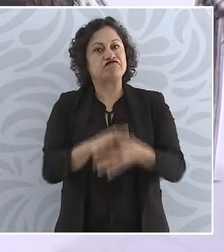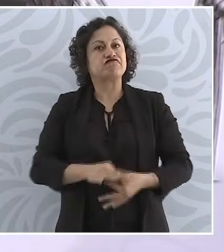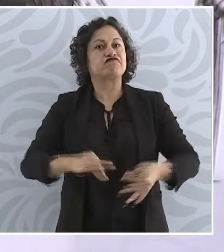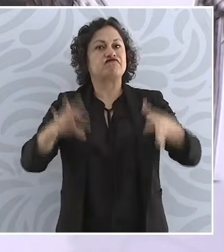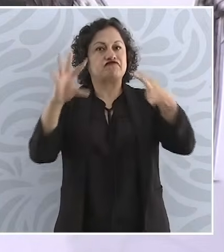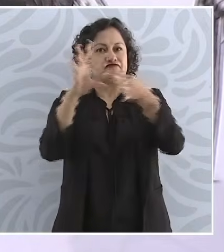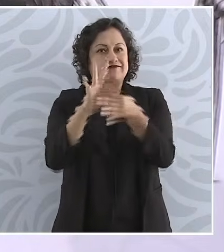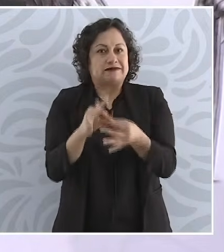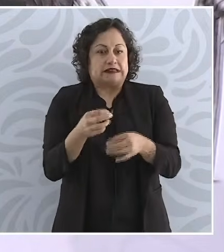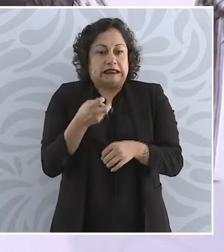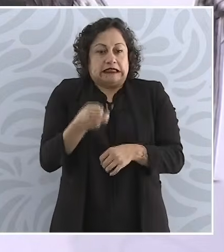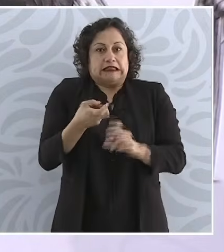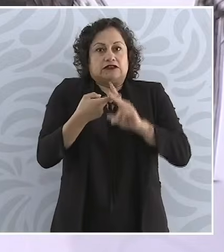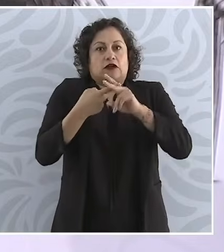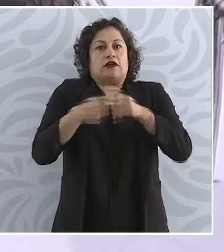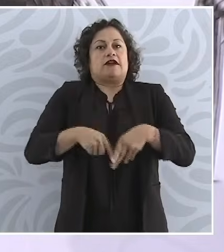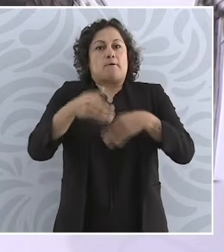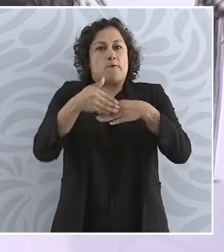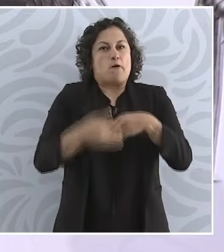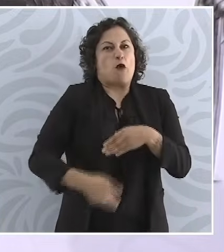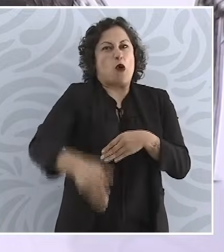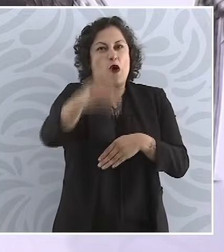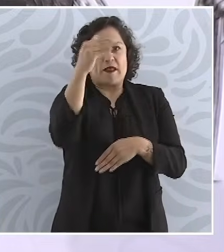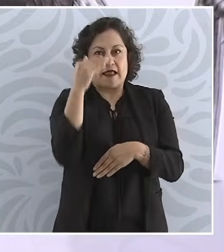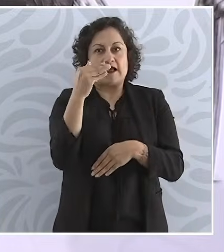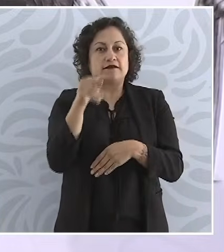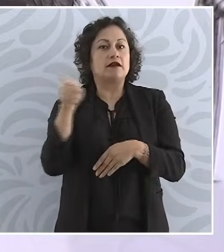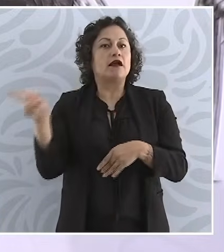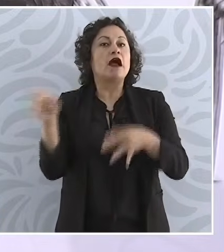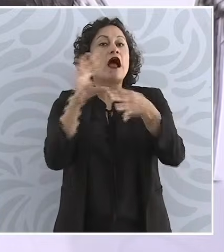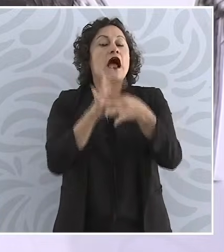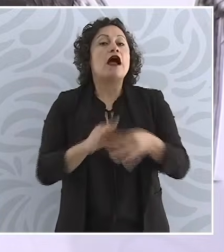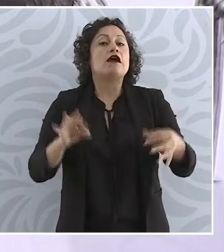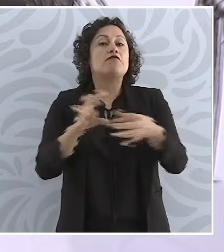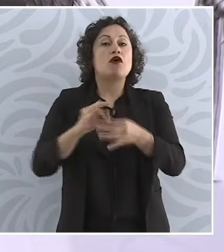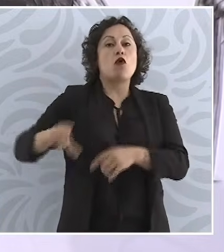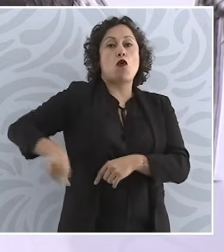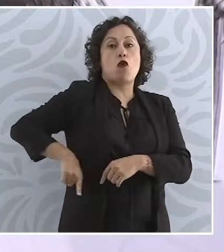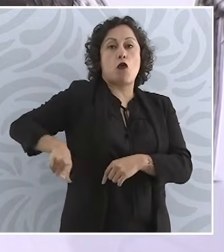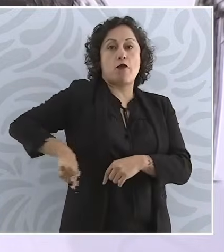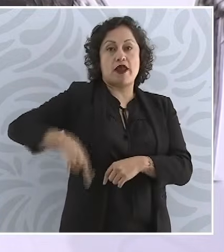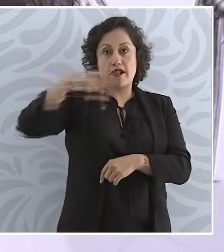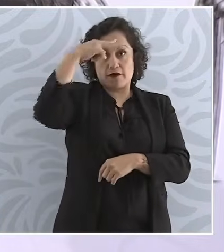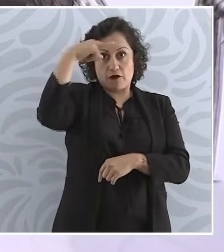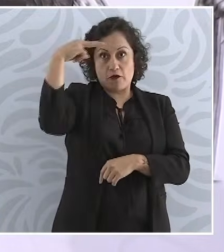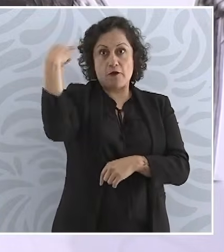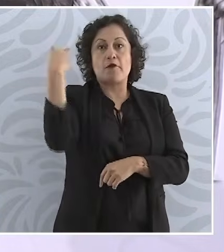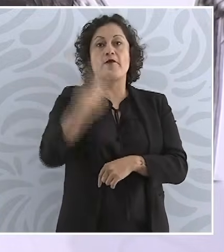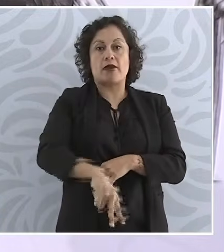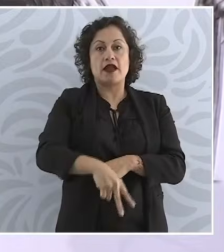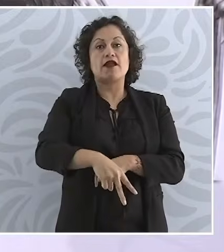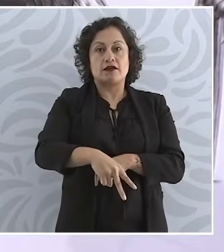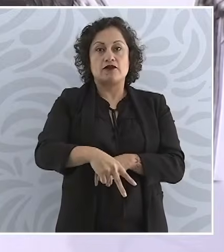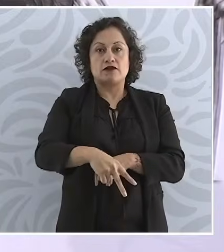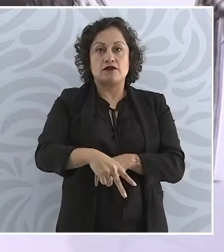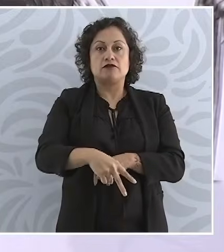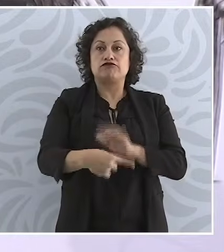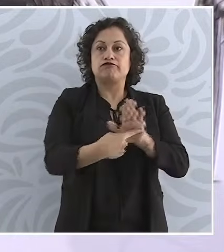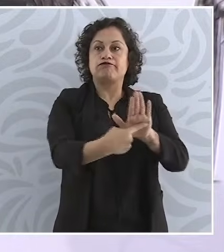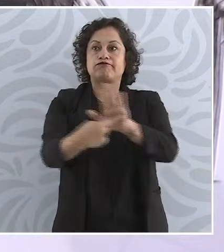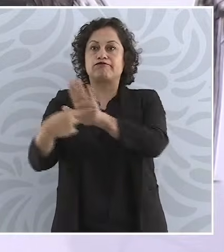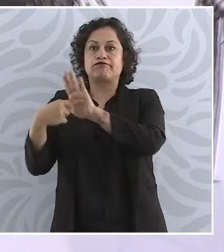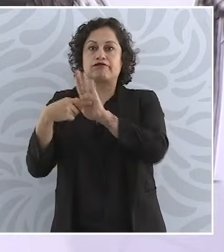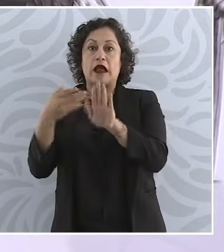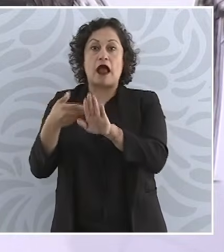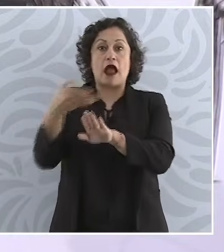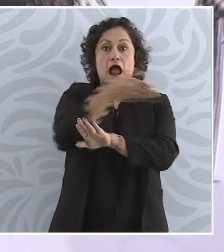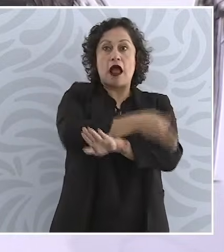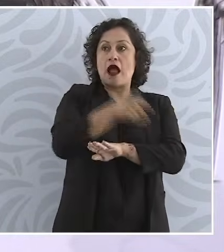da el gobierno de México reivindicando la riqueza petrolera que explotaban las empresas extranjeras